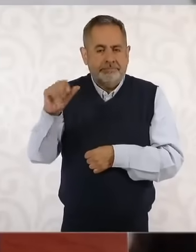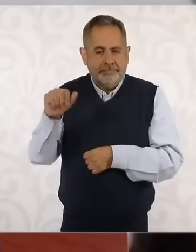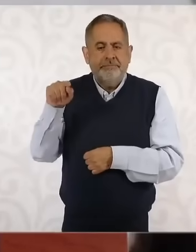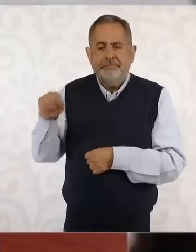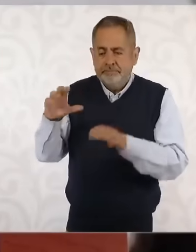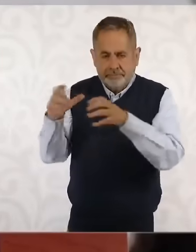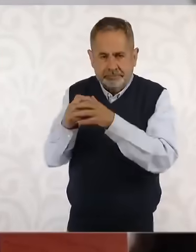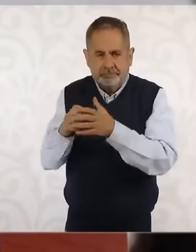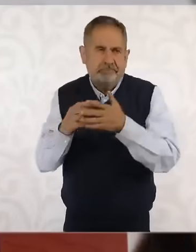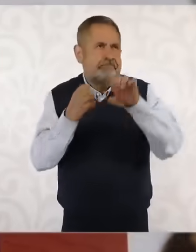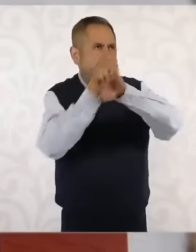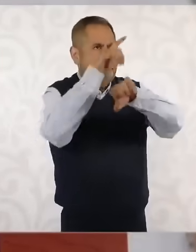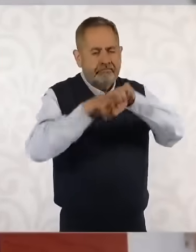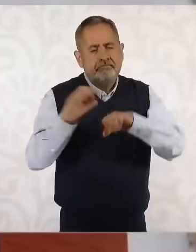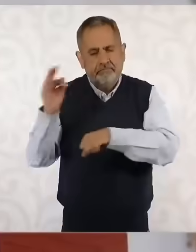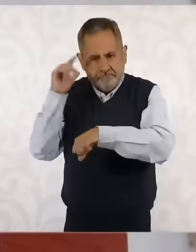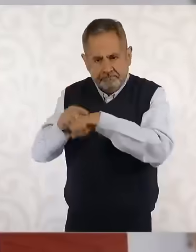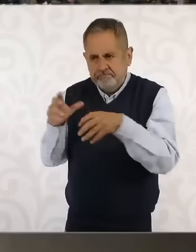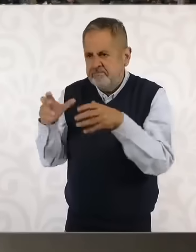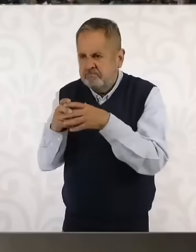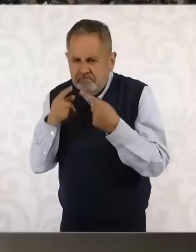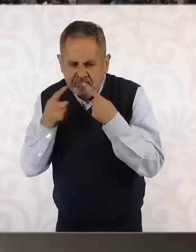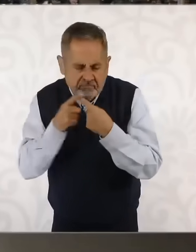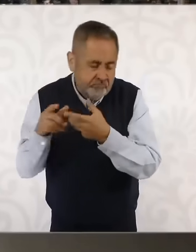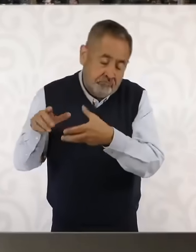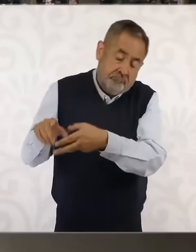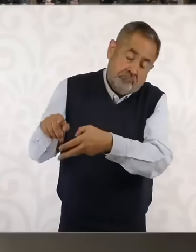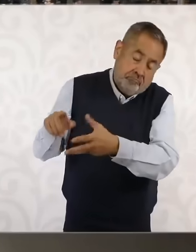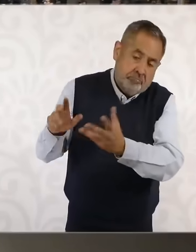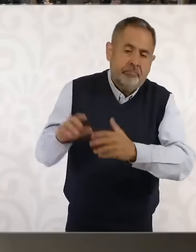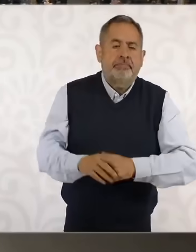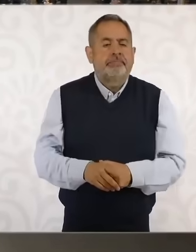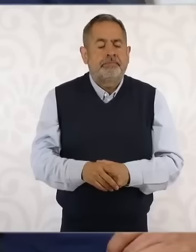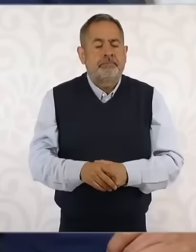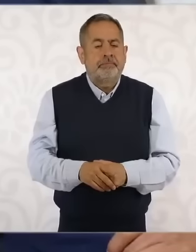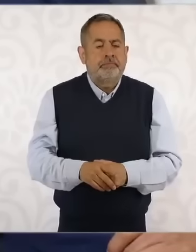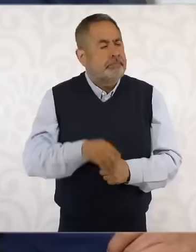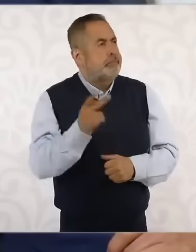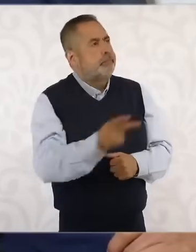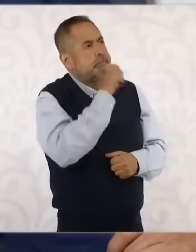los estatales como el federal. En el en el tema también, presidenta, hoy publicamos como desde el